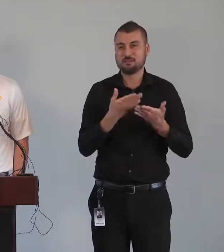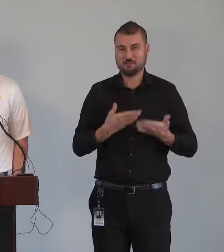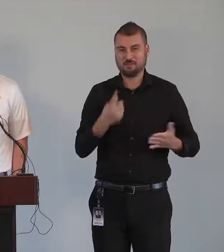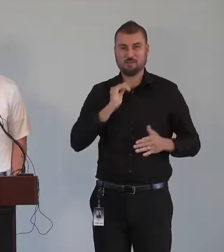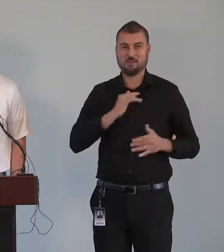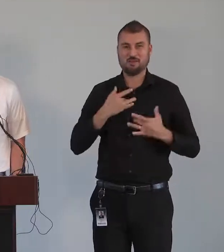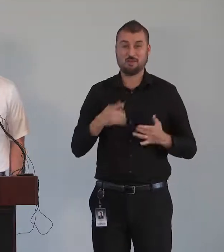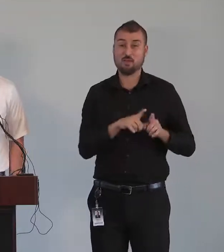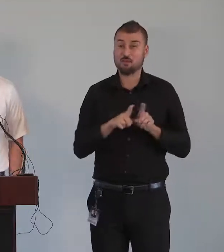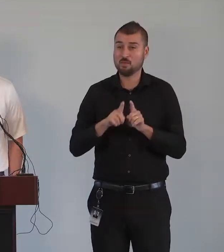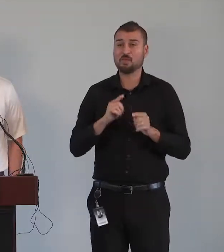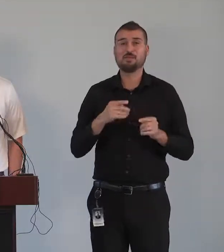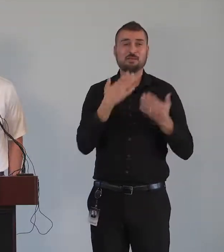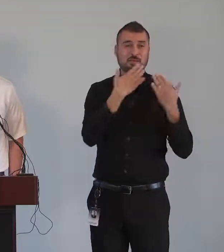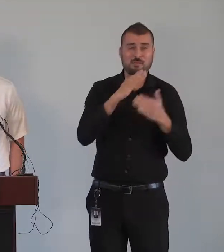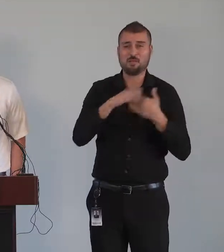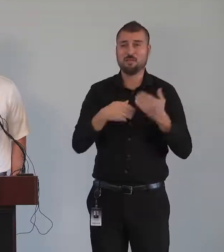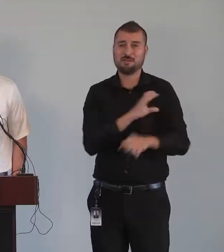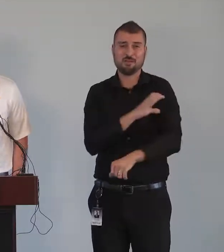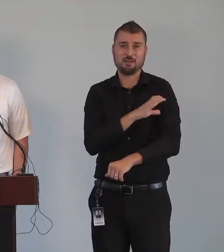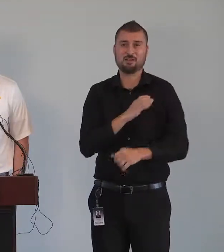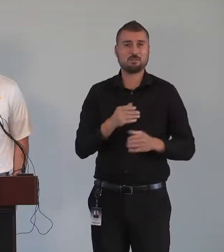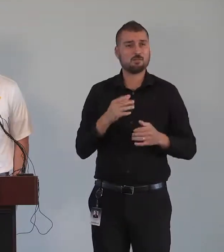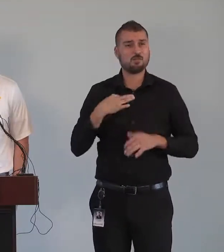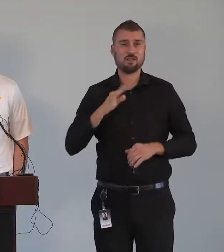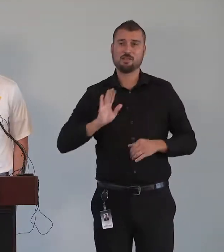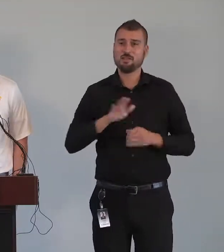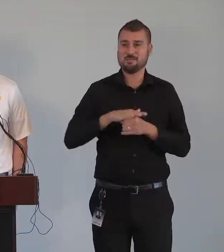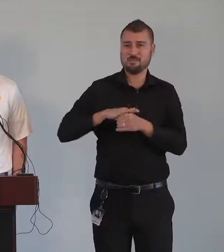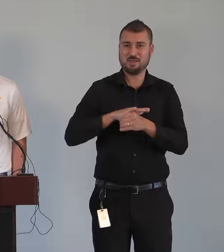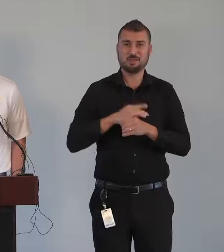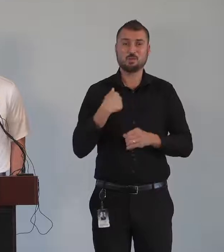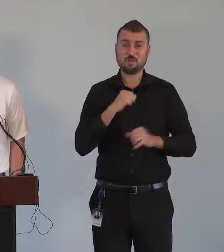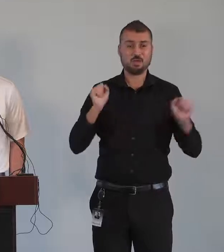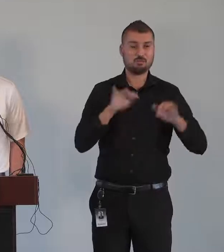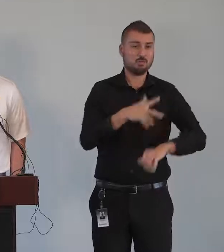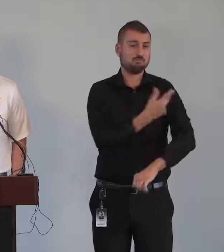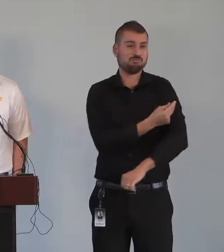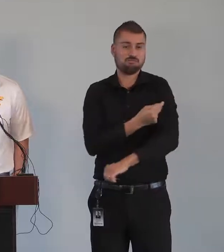todas las clínicas por ofrecer voluntariamente su espacio para que podemos administrar estas vacunas, gracias,